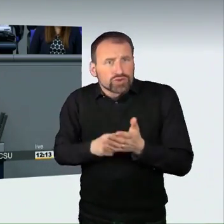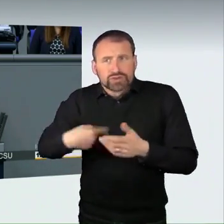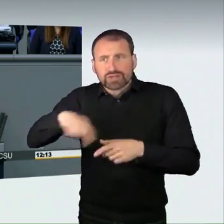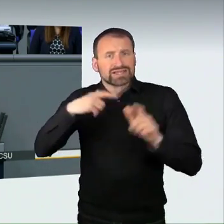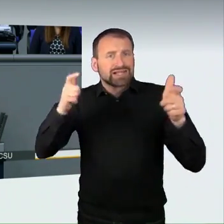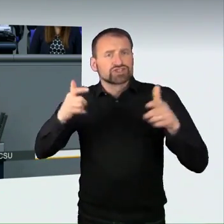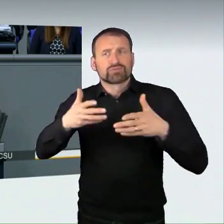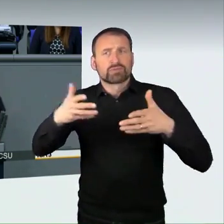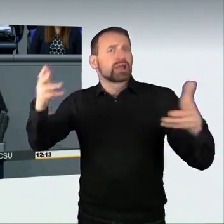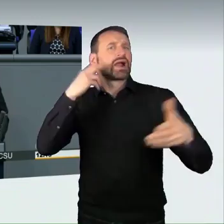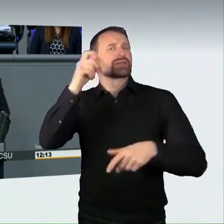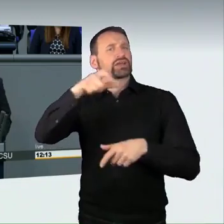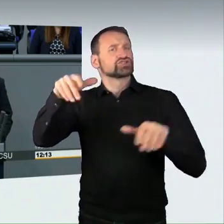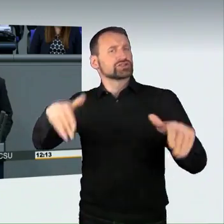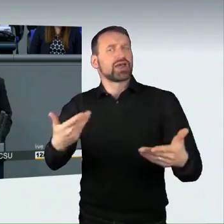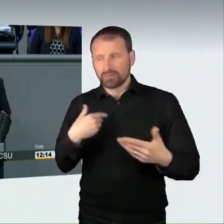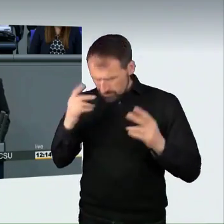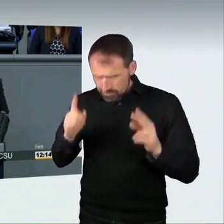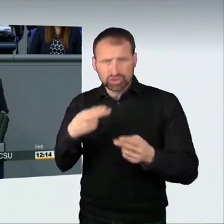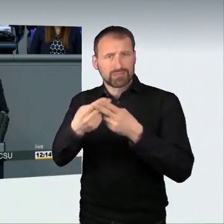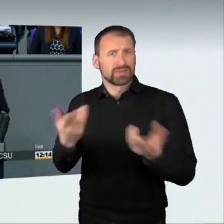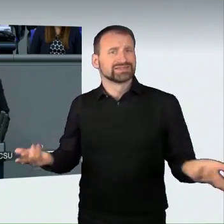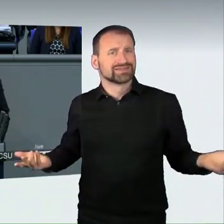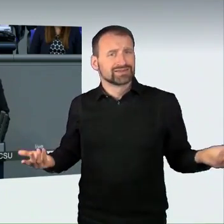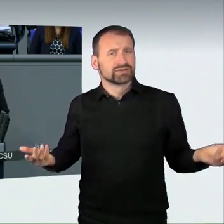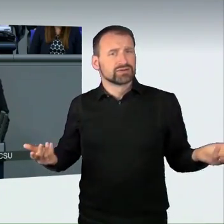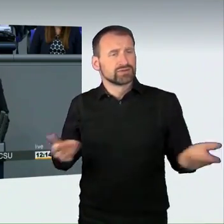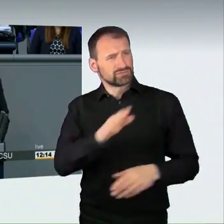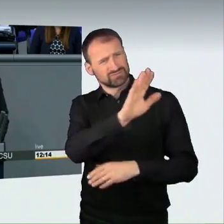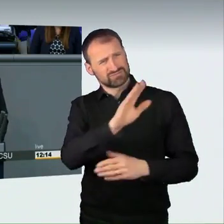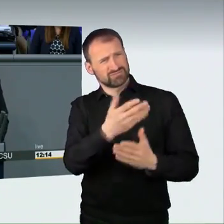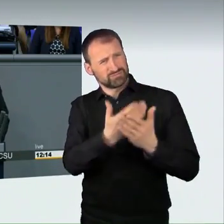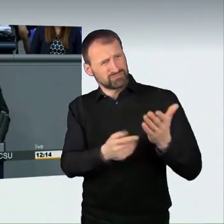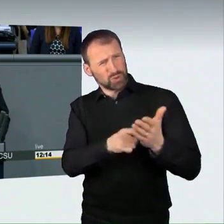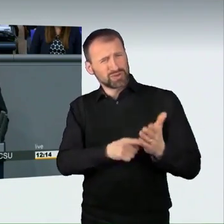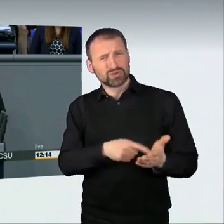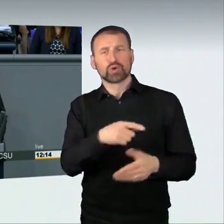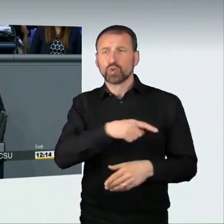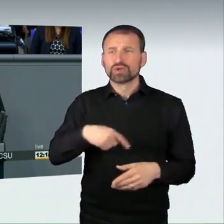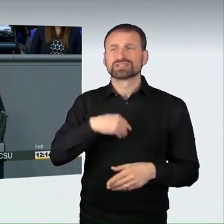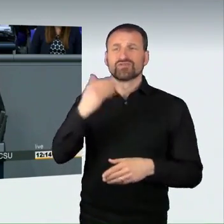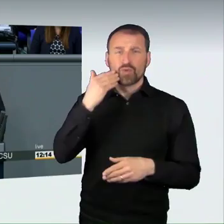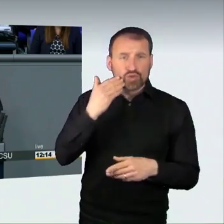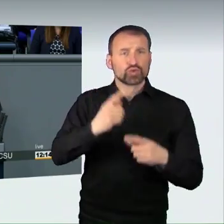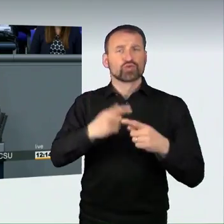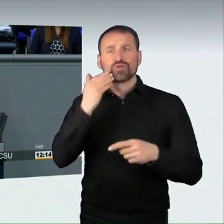Das könnte ich eins zu eins übernehmen. Sie schreiben in ihrem Antrag: „Unsere Wohnungen und Wohnungsmärkte müssen fit für die Zukunft gemacht werden.